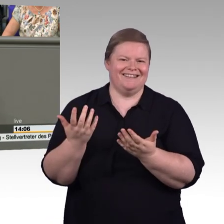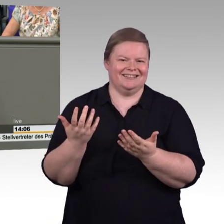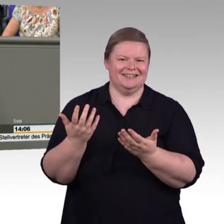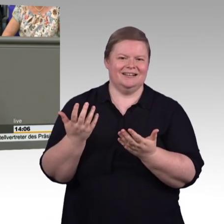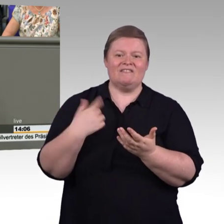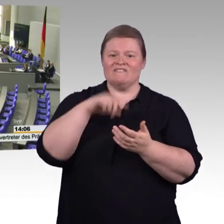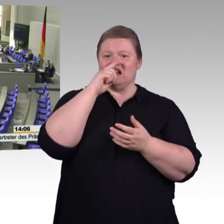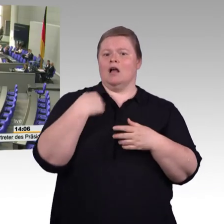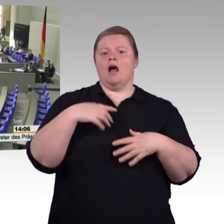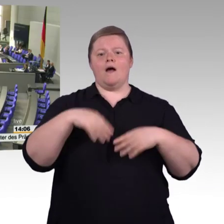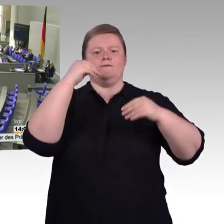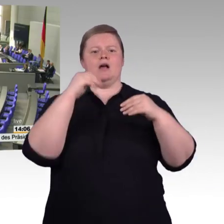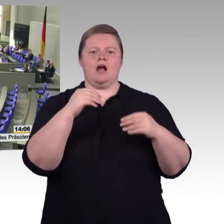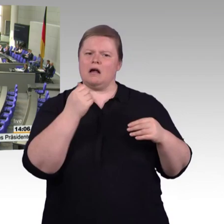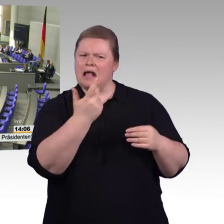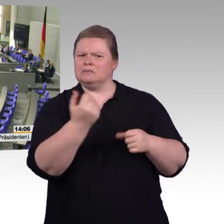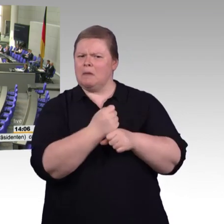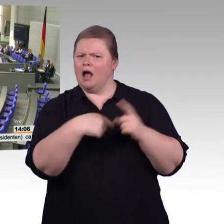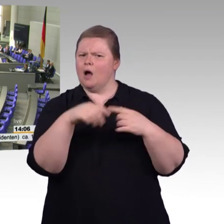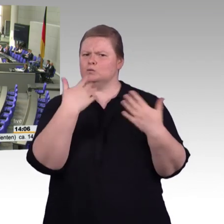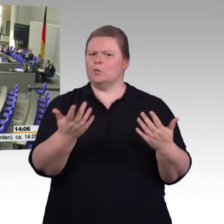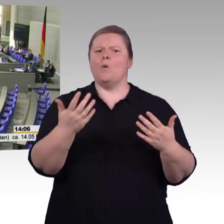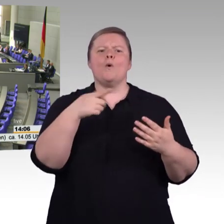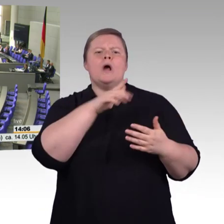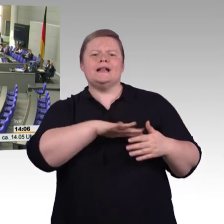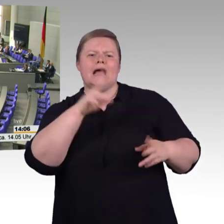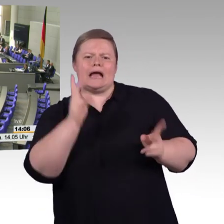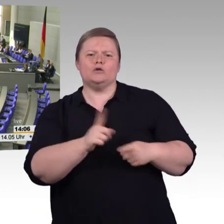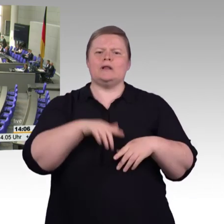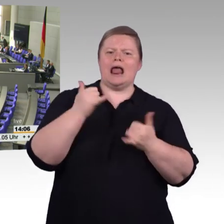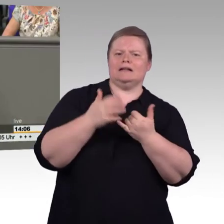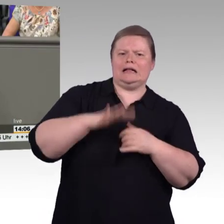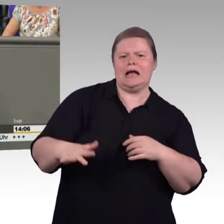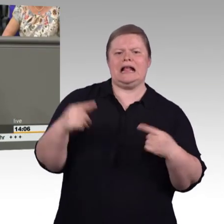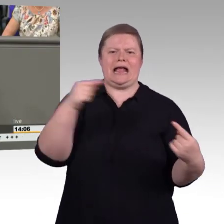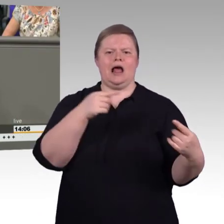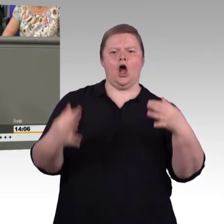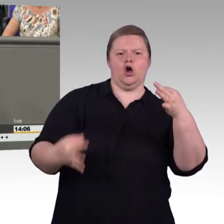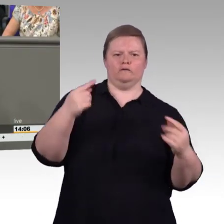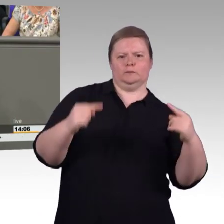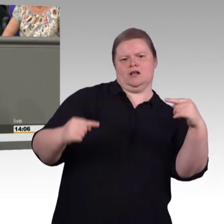meine Damen und Herren. (Beifall) Und lassen Sie mich doch eins noch sagen,